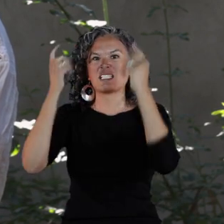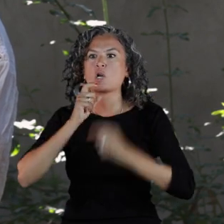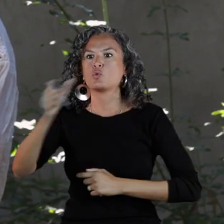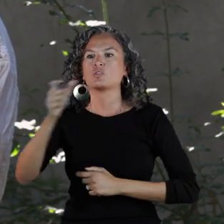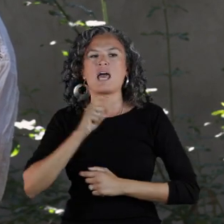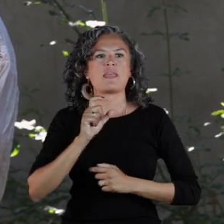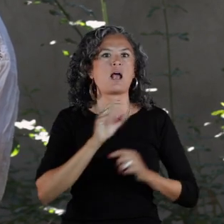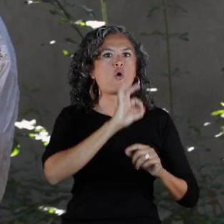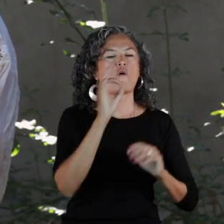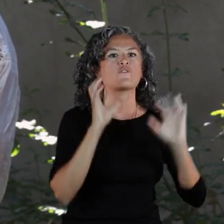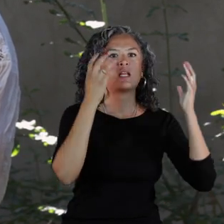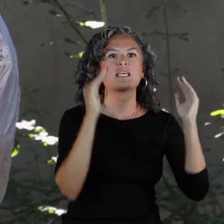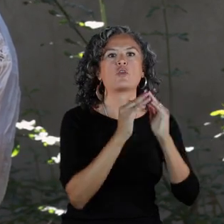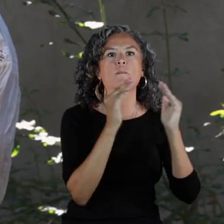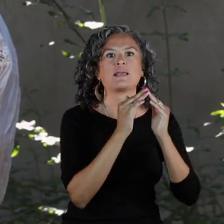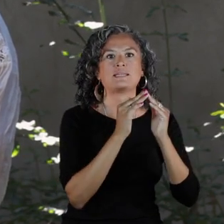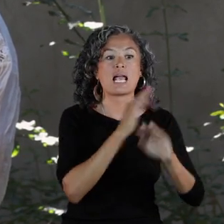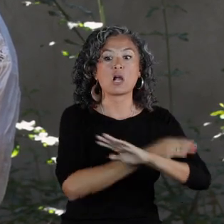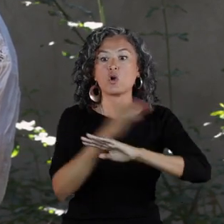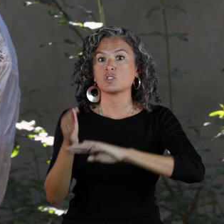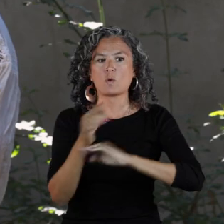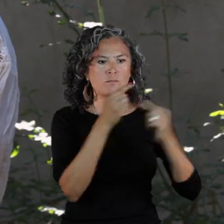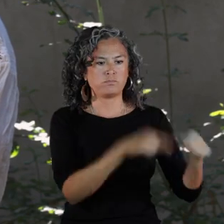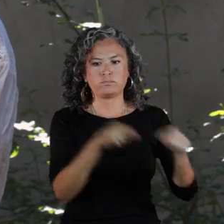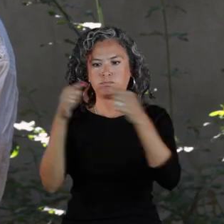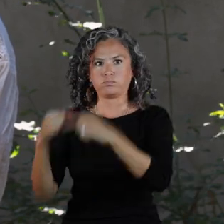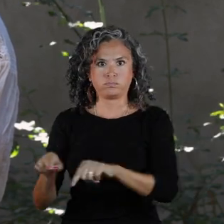de una situacion de violencia doméstica, son totalmente distintas.